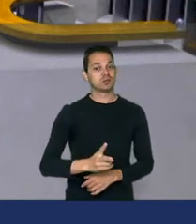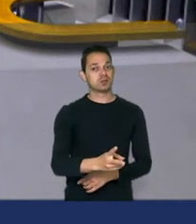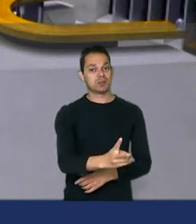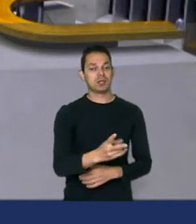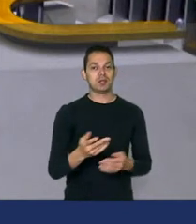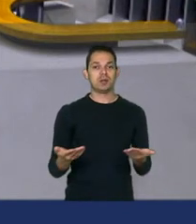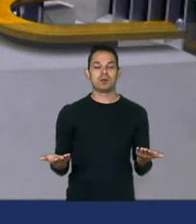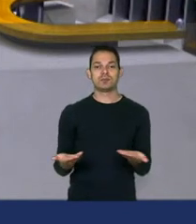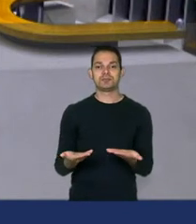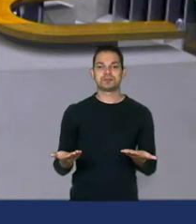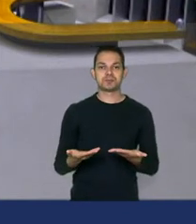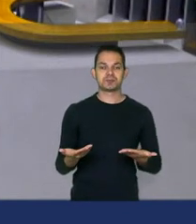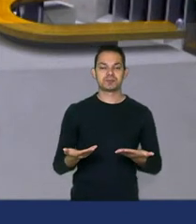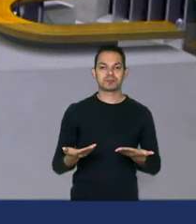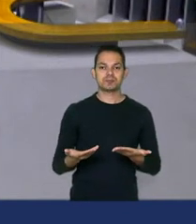HOJE TEREMOS A CONTINUIDADE DA VOTAÇÃO DESTE PROJETO, HOJE